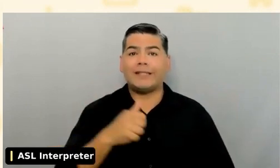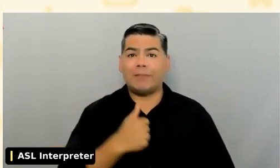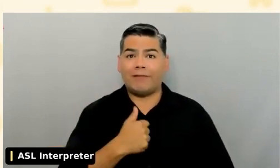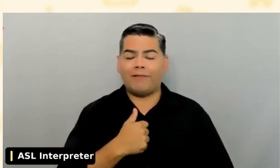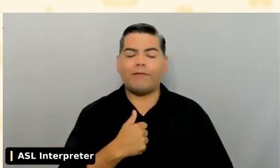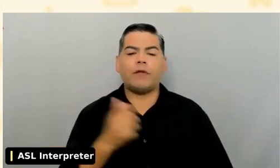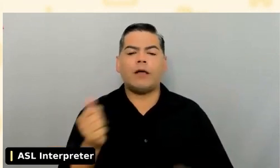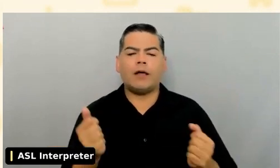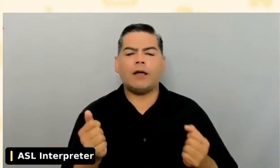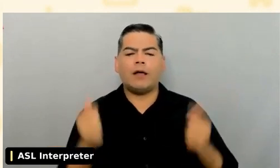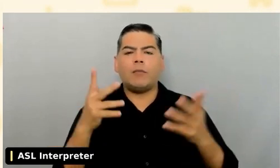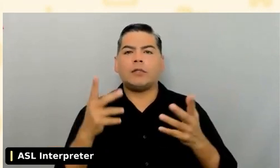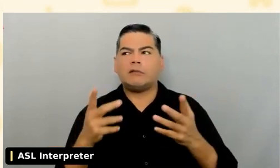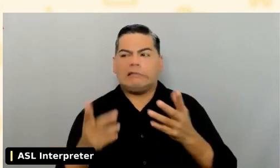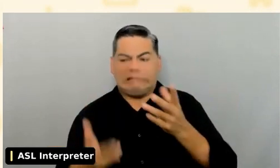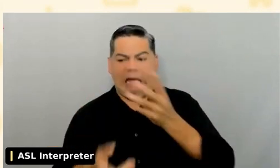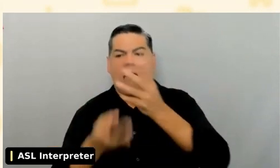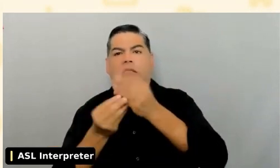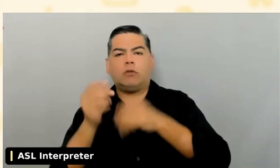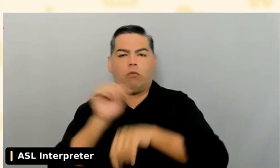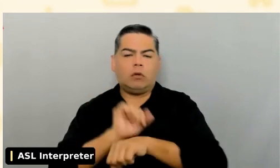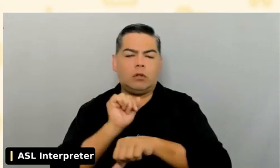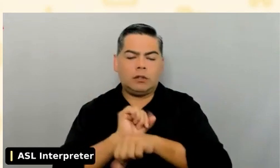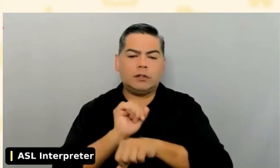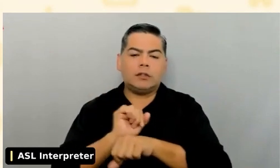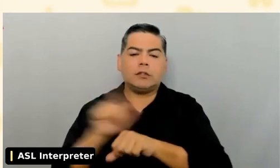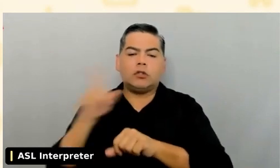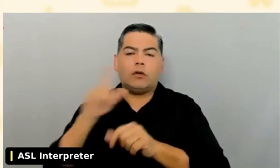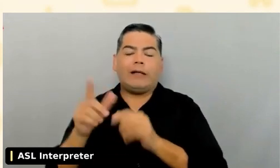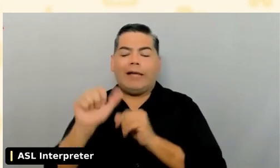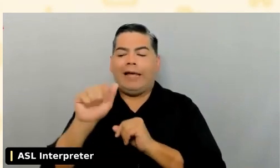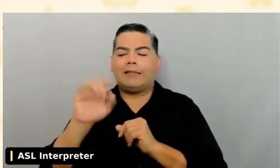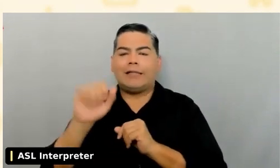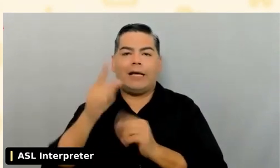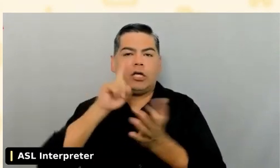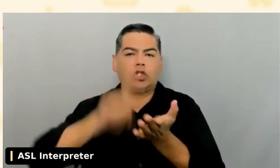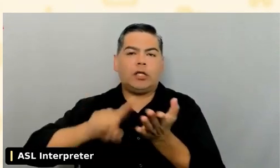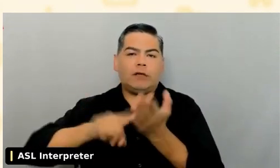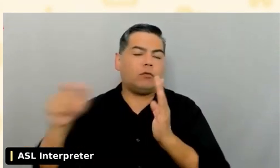¿Cuánto trabajo extra es añadir una verificación ATAG a tu auditoría de accesibilidad,